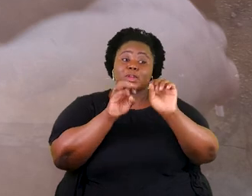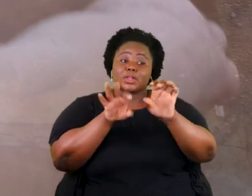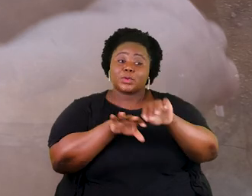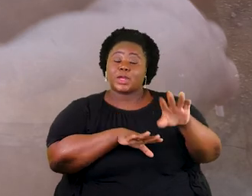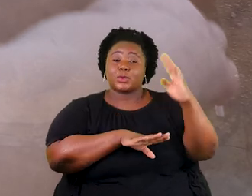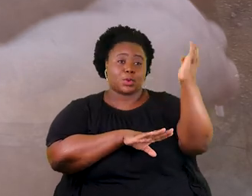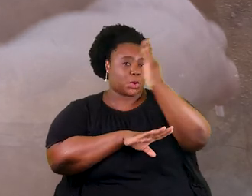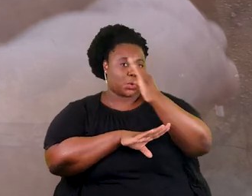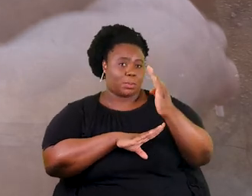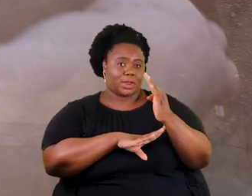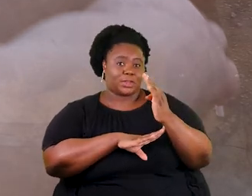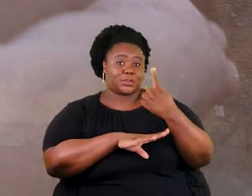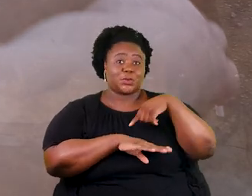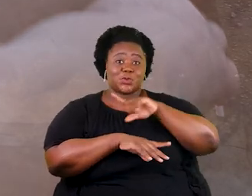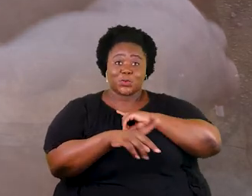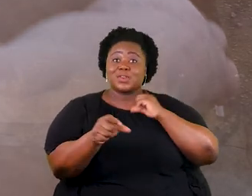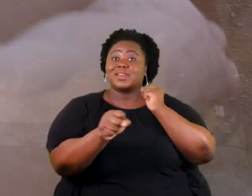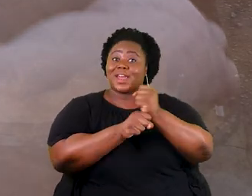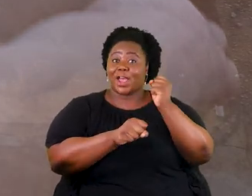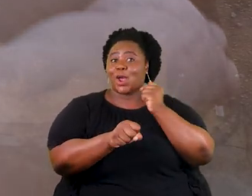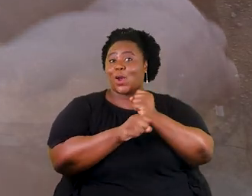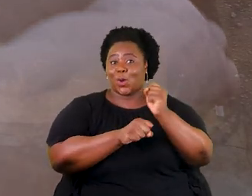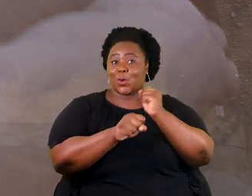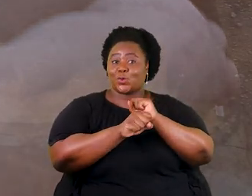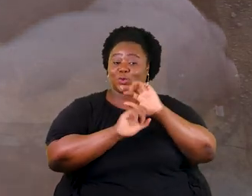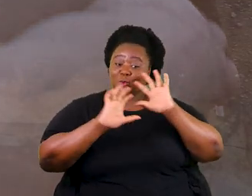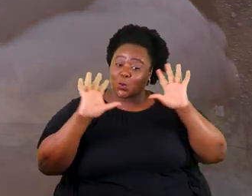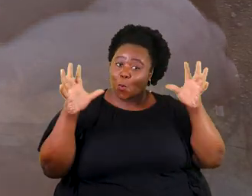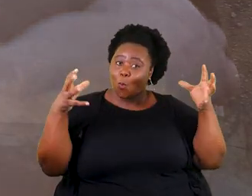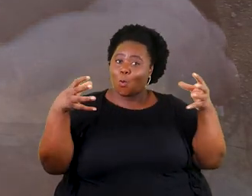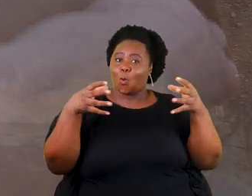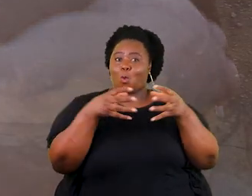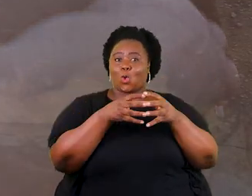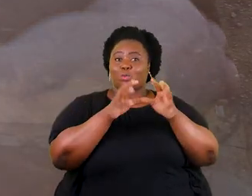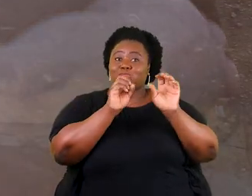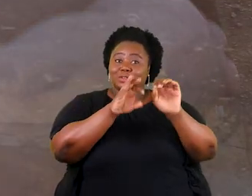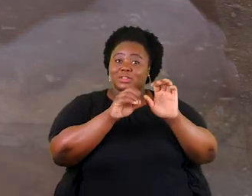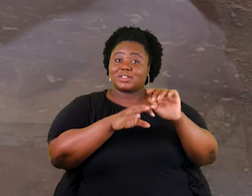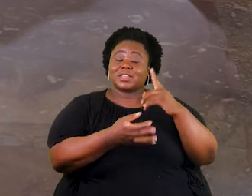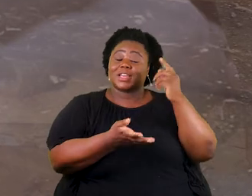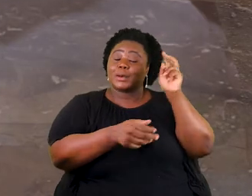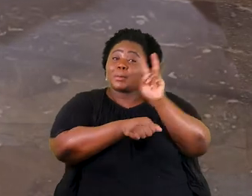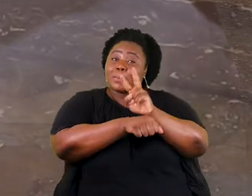Estamos construindo uma comunidade de educadoras que defendem